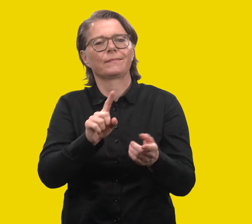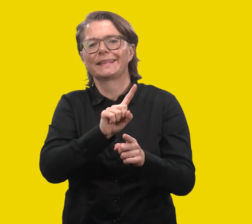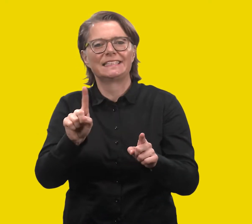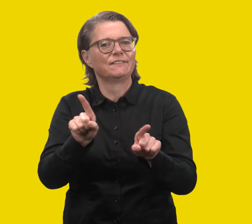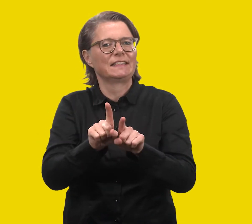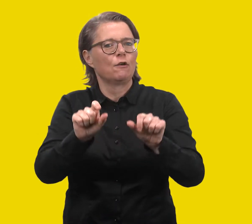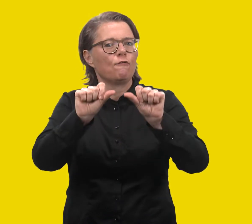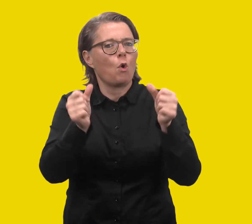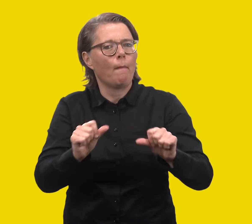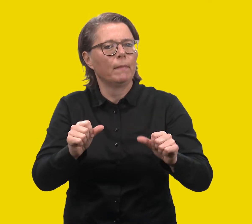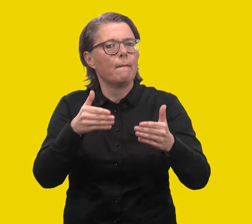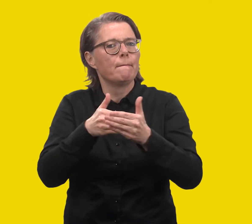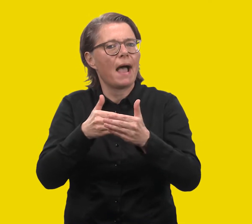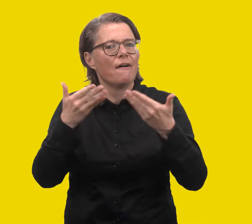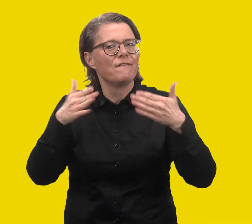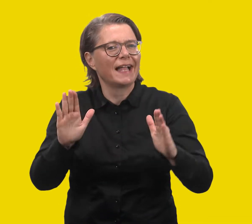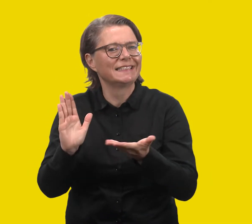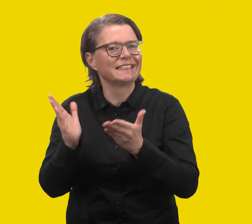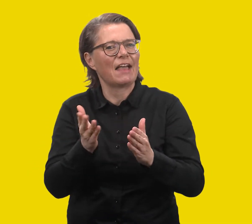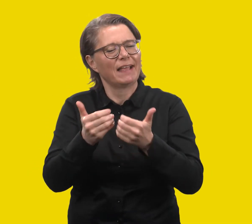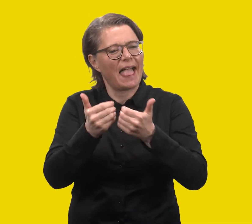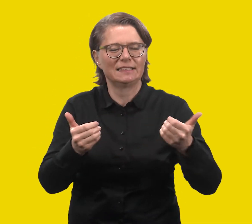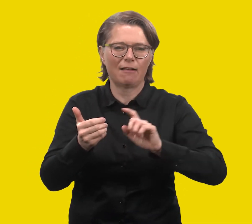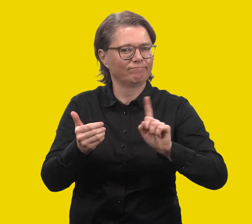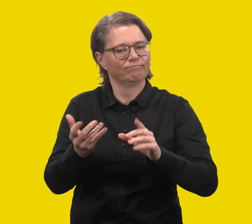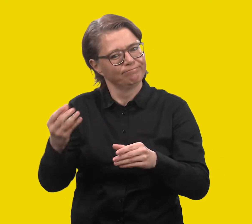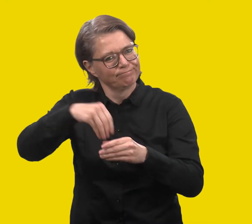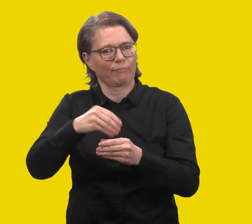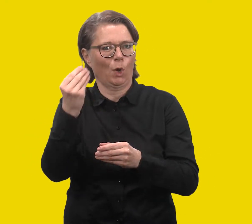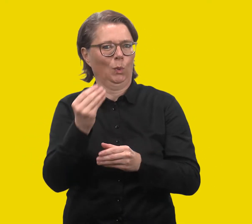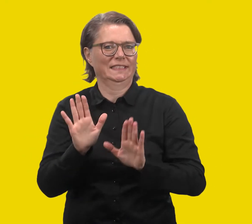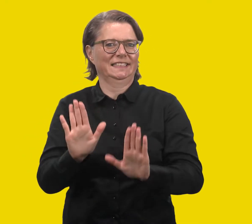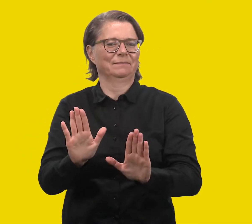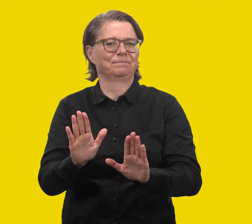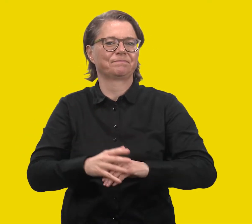anstatt als hinzugefügter Barrierefreiheits-Service.